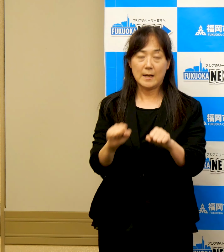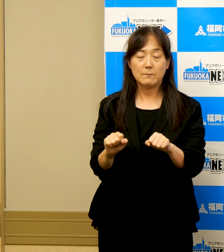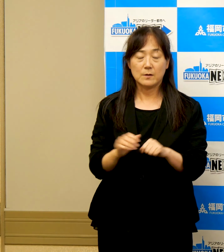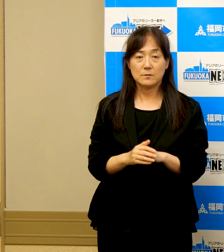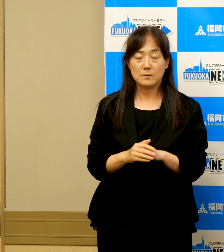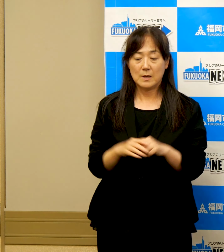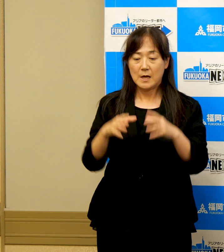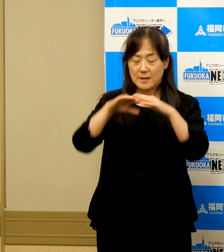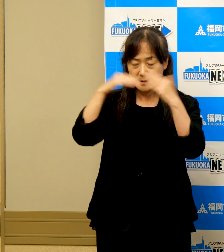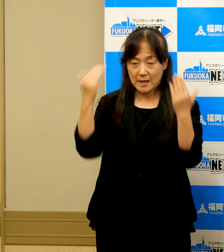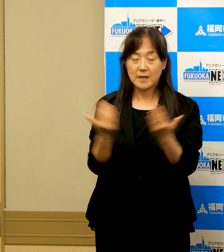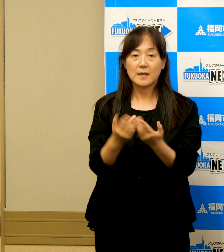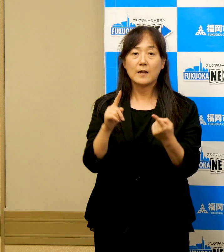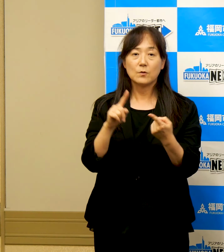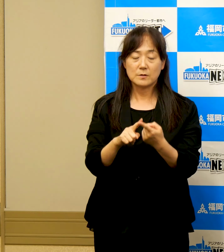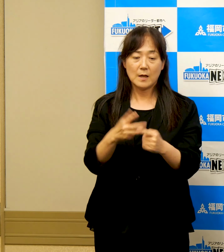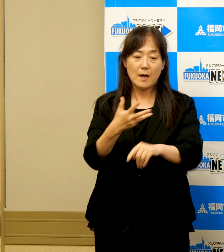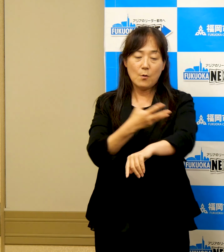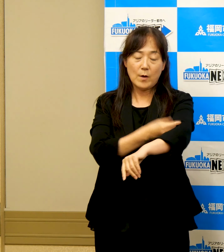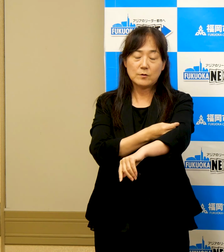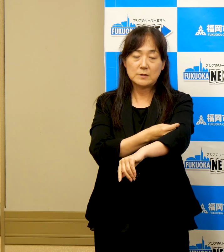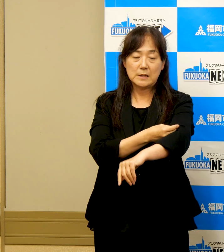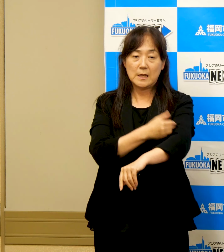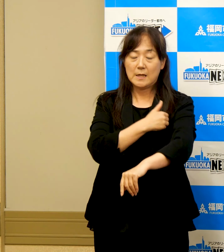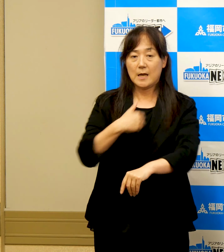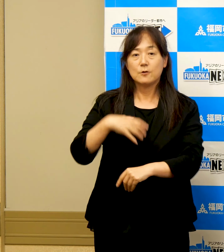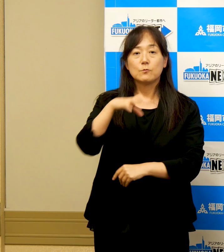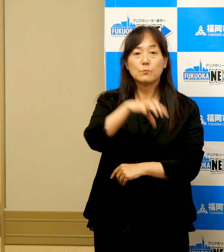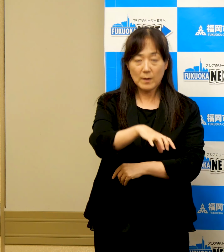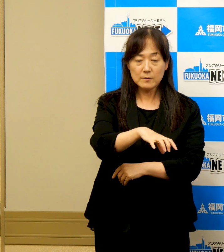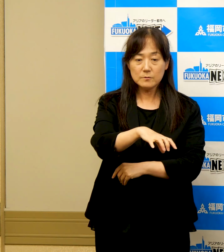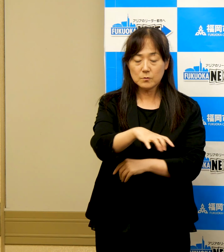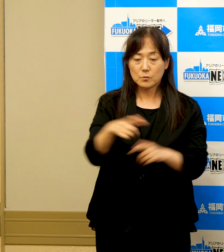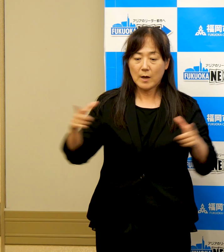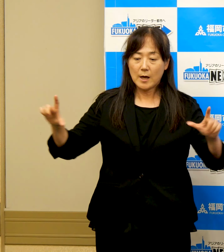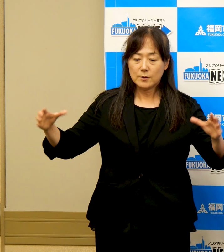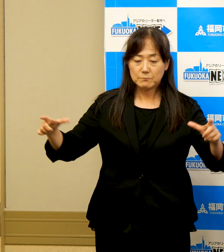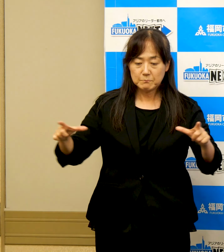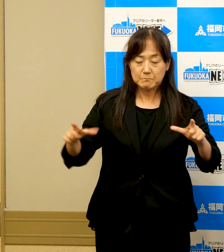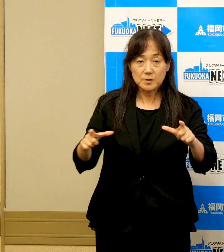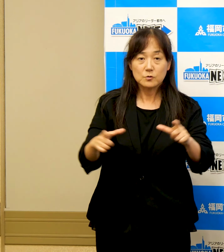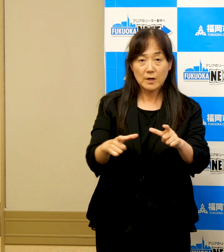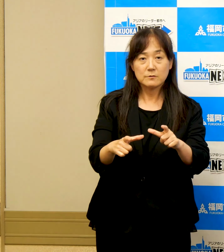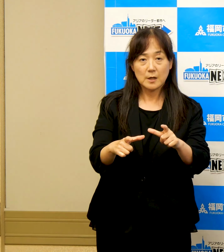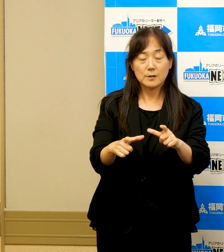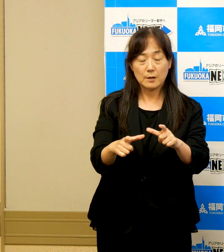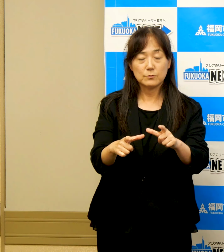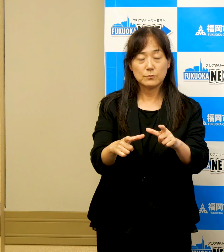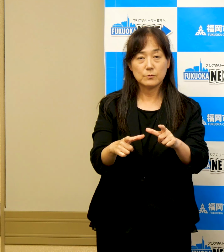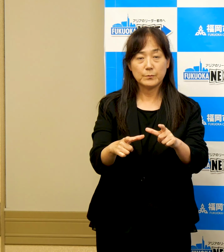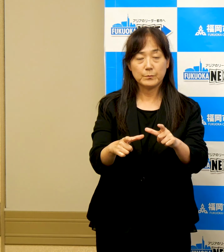ですから全体としては ワクチン接種できる場所については より今後集約していく形になる 方向になるんですね